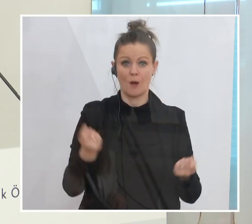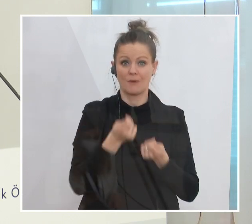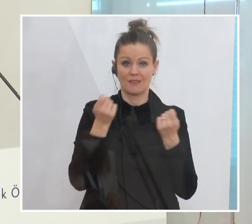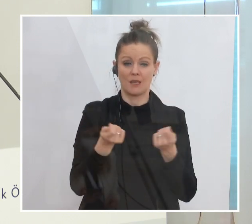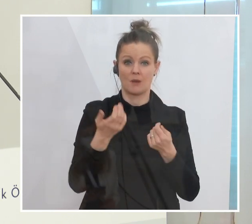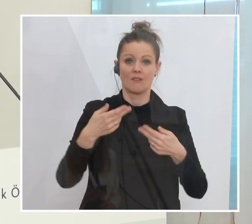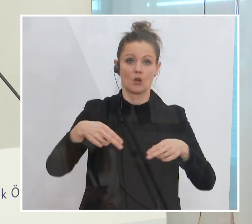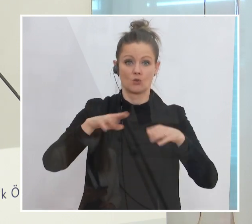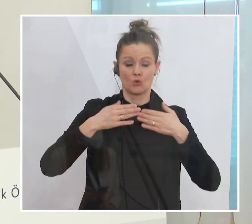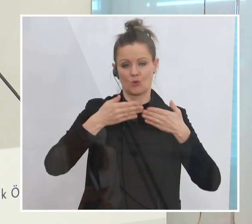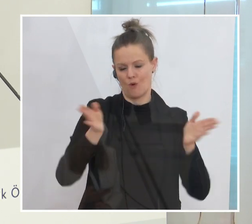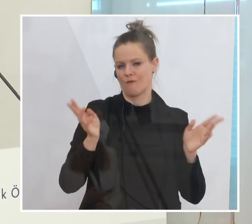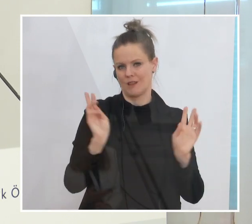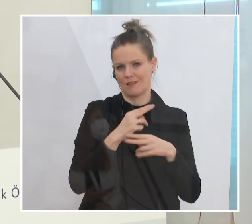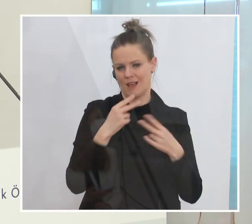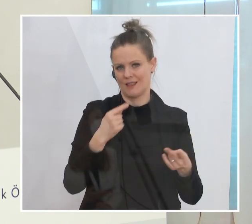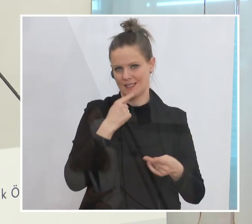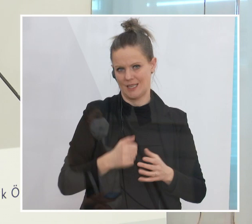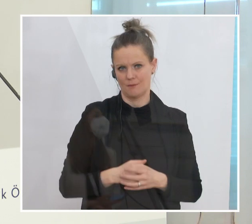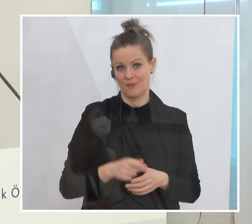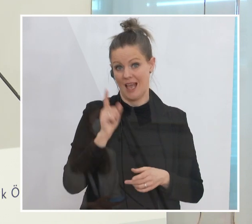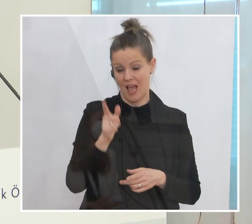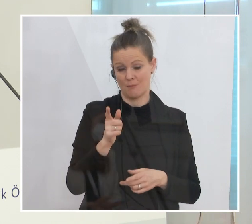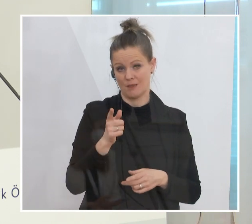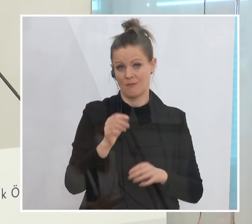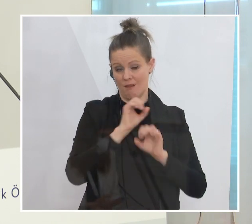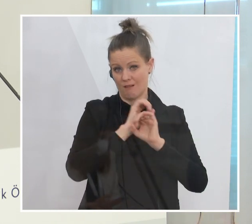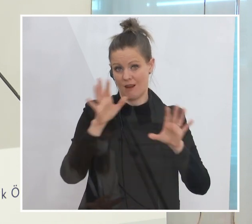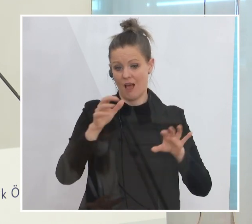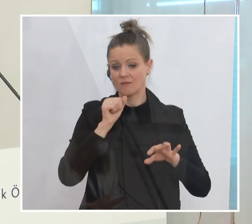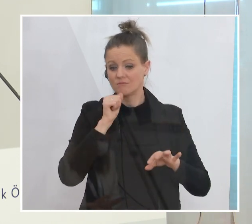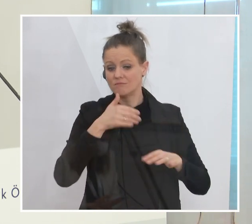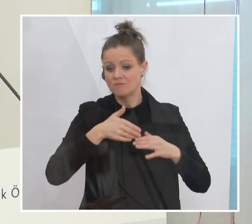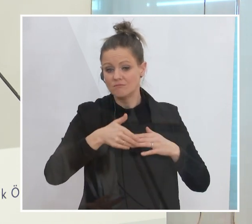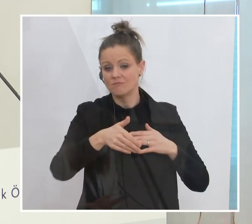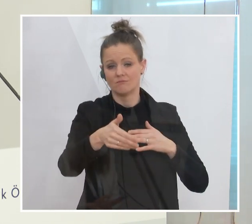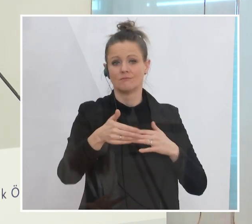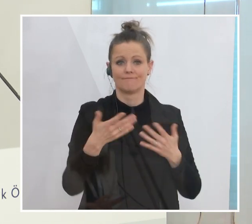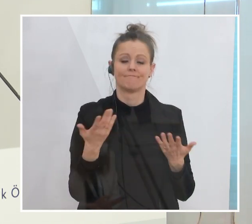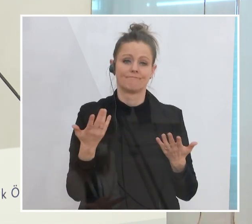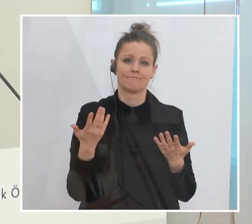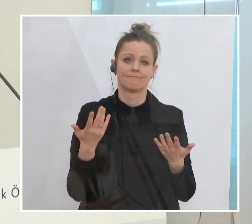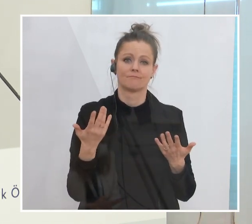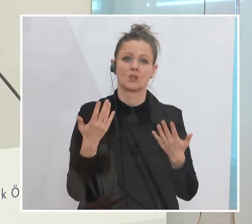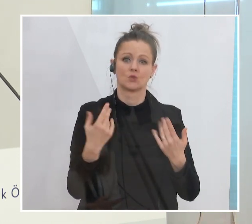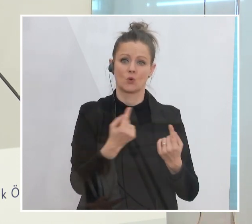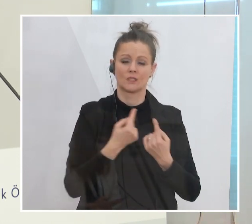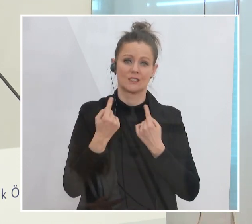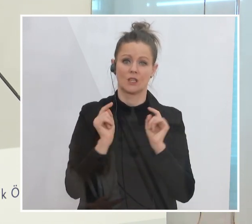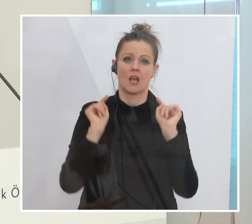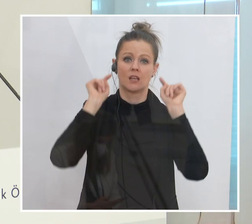kann. Klar ist aber, dass es in der nächsten Zeit noch so sein wird, dass Outdoorveranstaltungen,